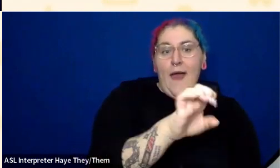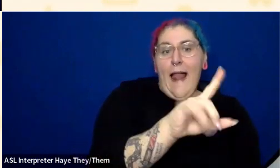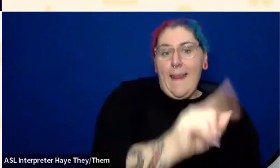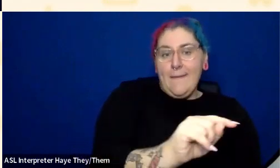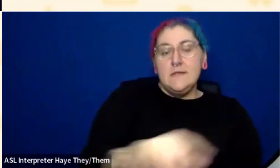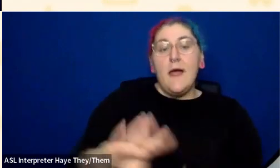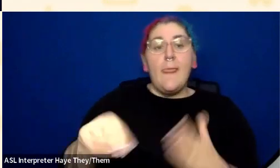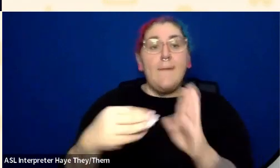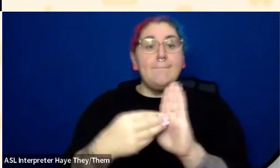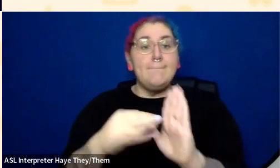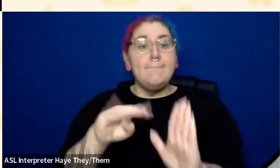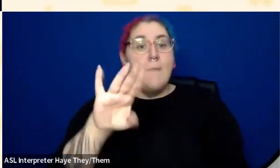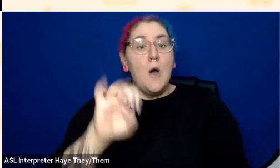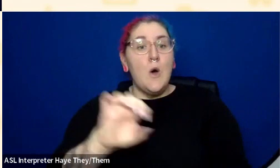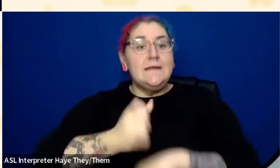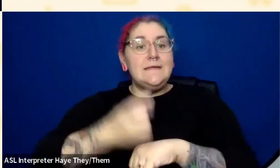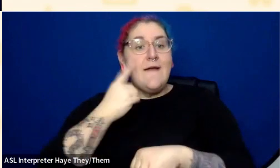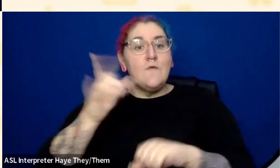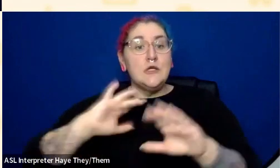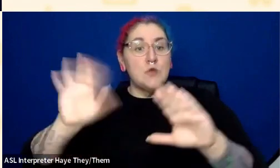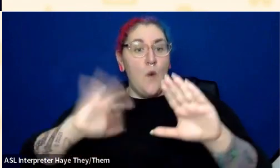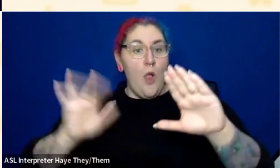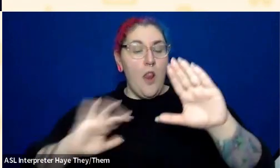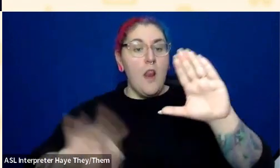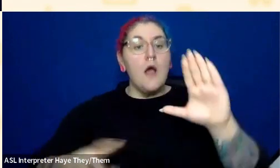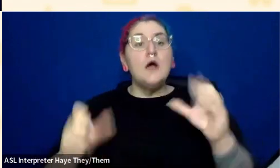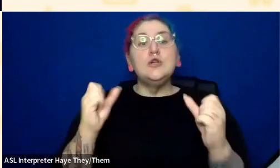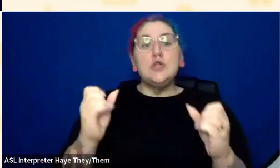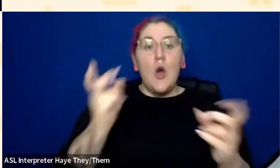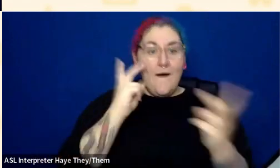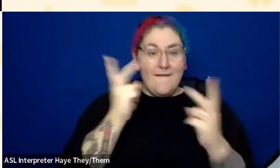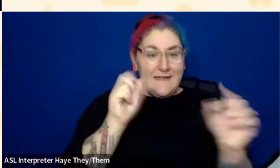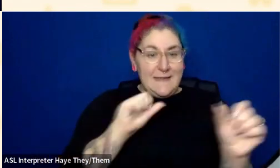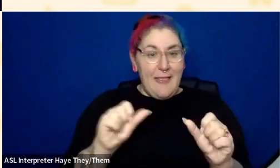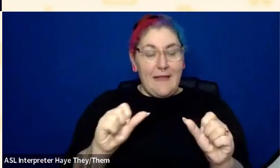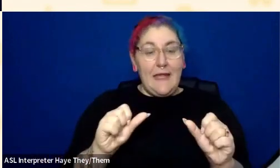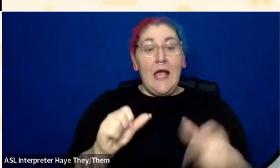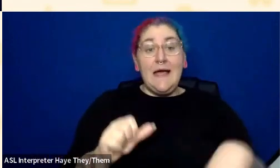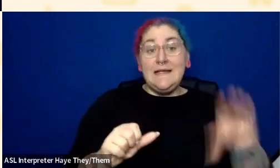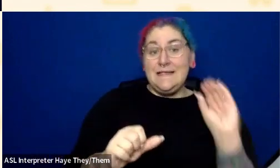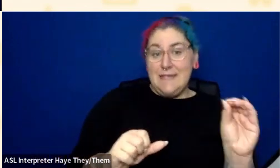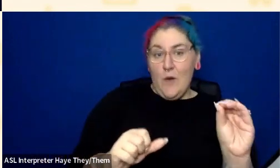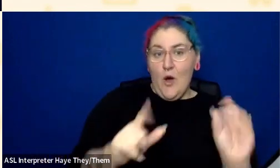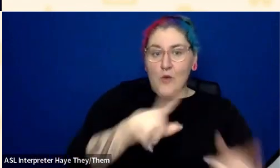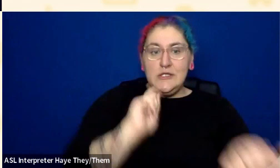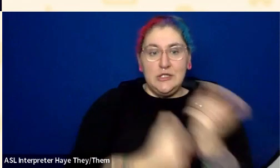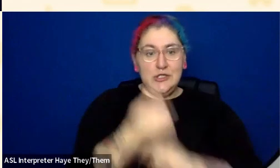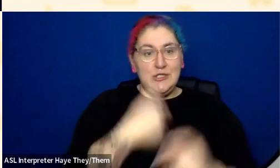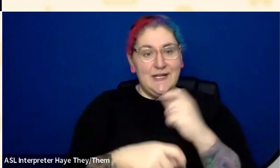Entonces tenemos visibilidad que va de cero a uno porque lo estamos activando. Entonces se pasa de no mostrarlo a mostrarlo. El tipo es búsqueda.